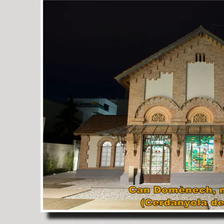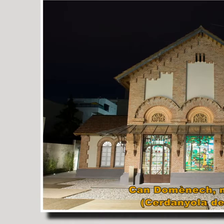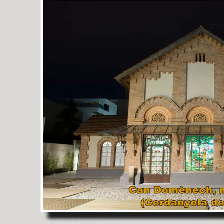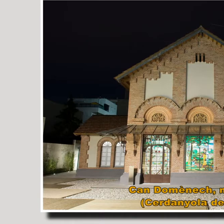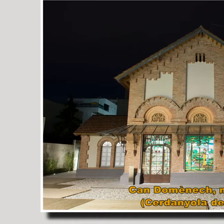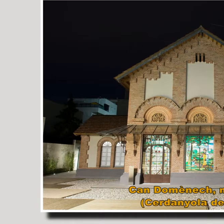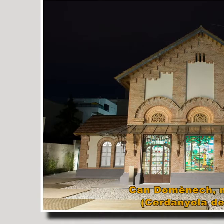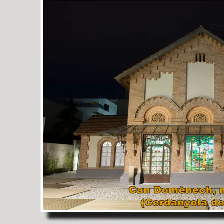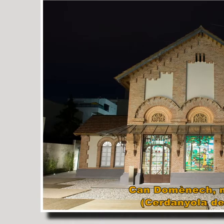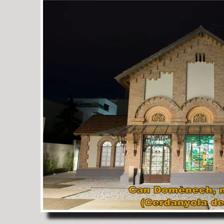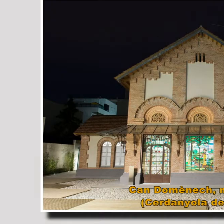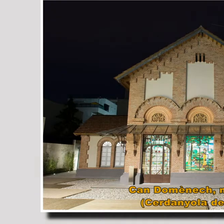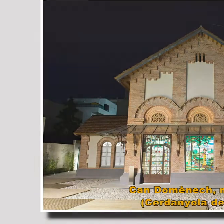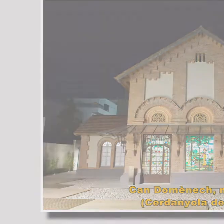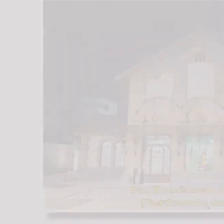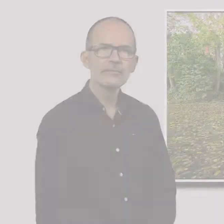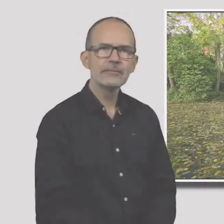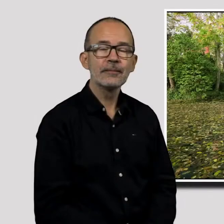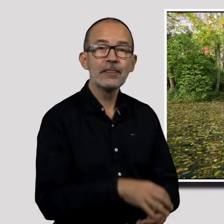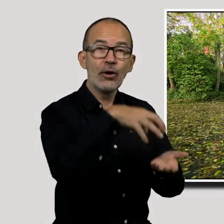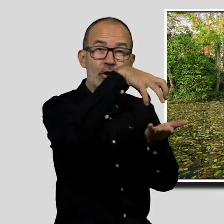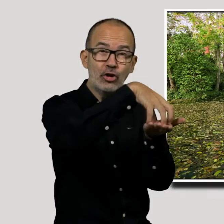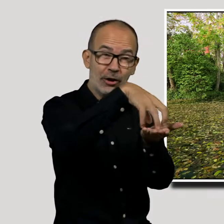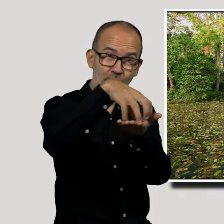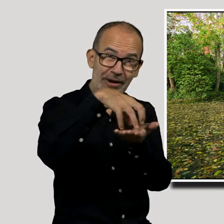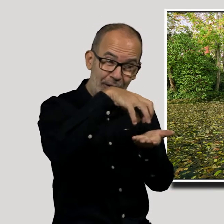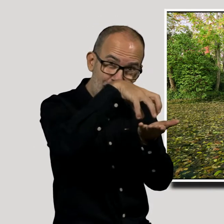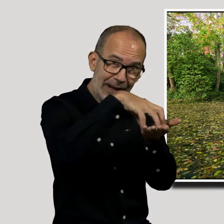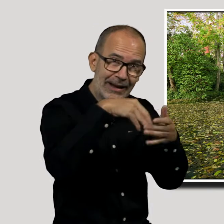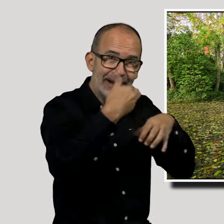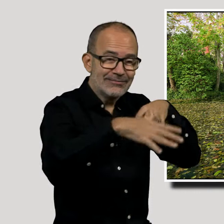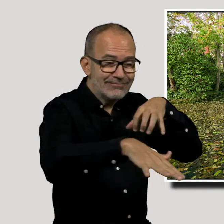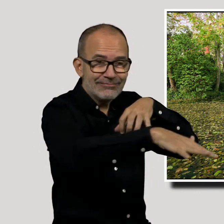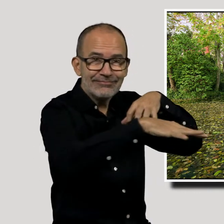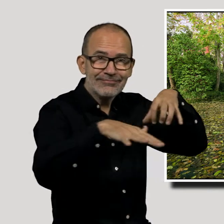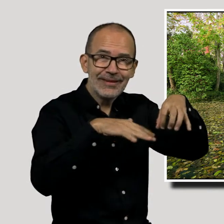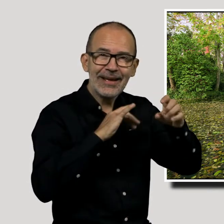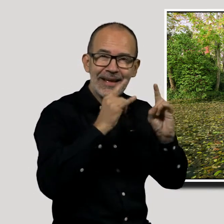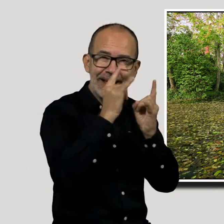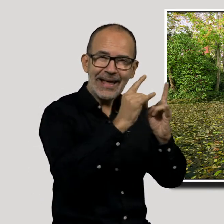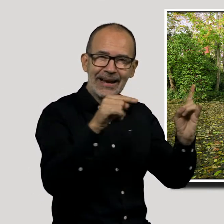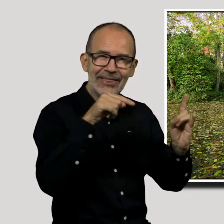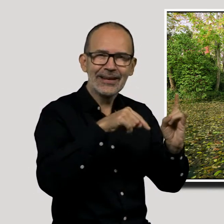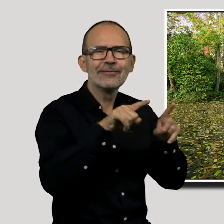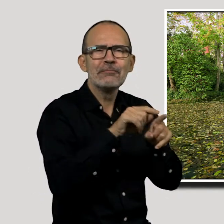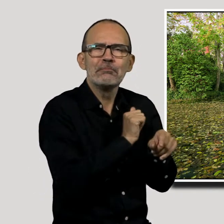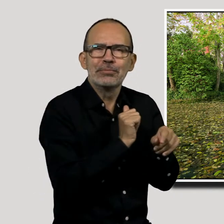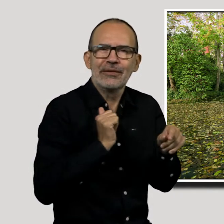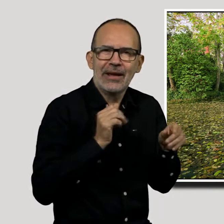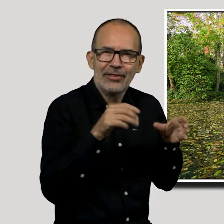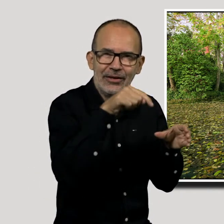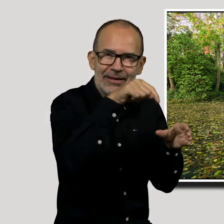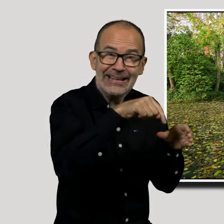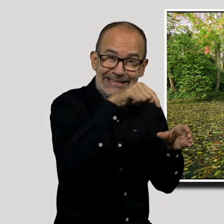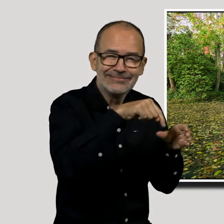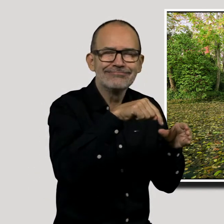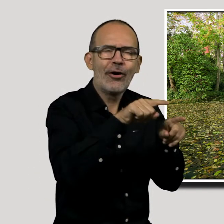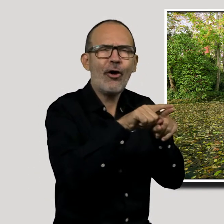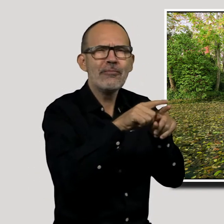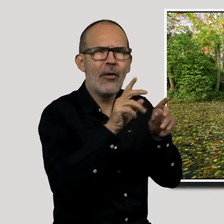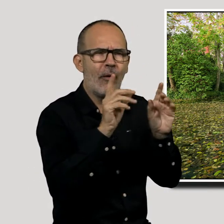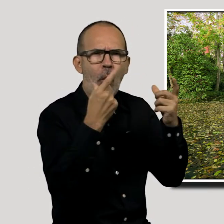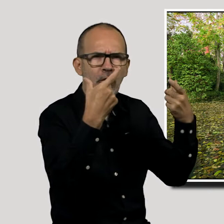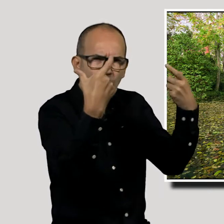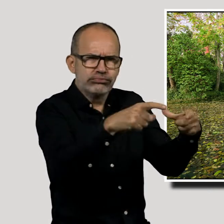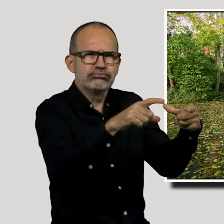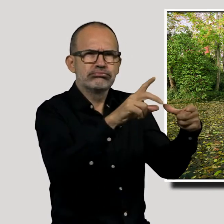Els jardins de les torres, originàriament privats, han esdevingut oasis verds de domini